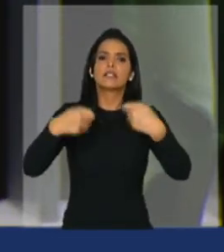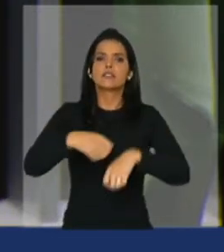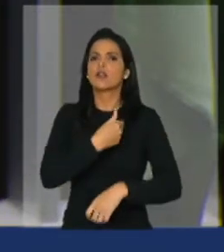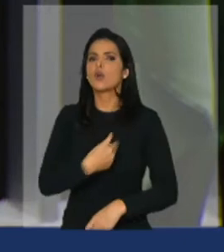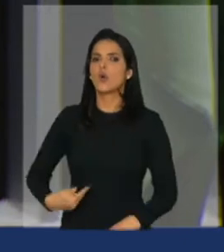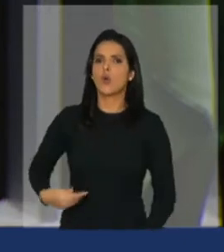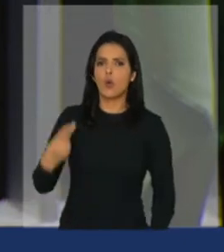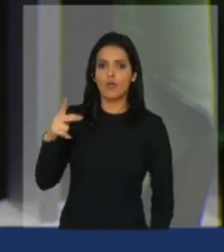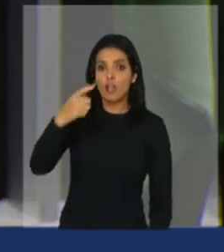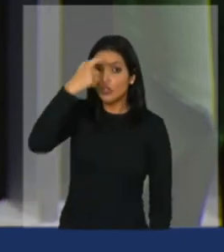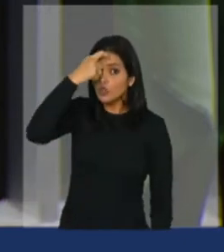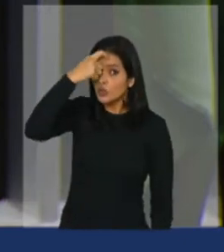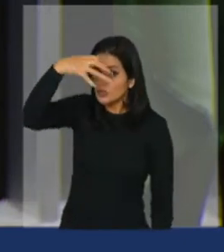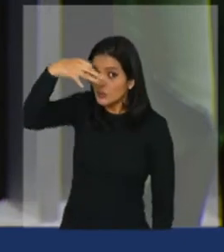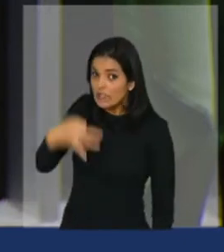ÁUDIO] E FAÇA COM QUE...